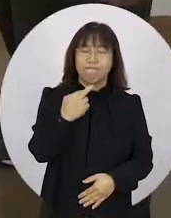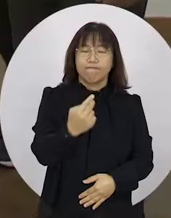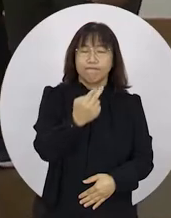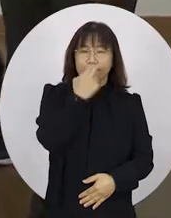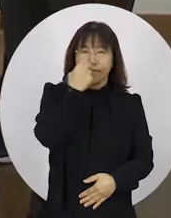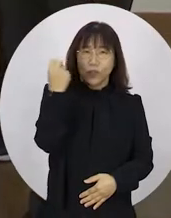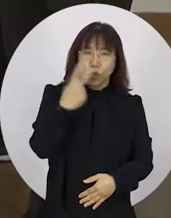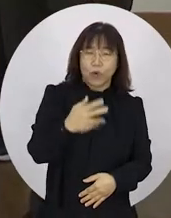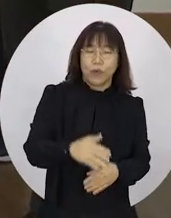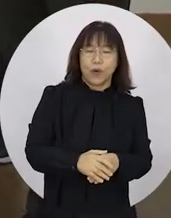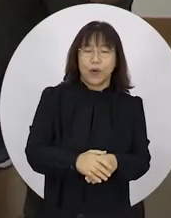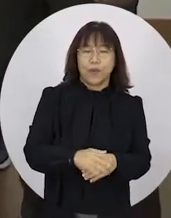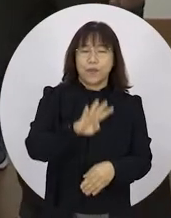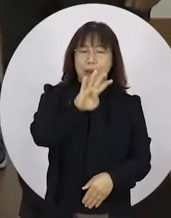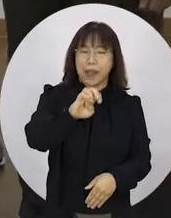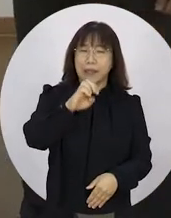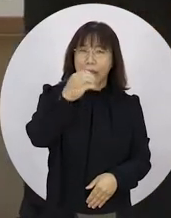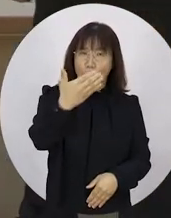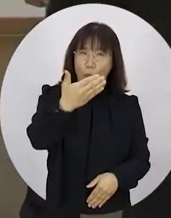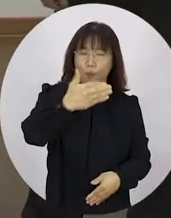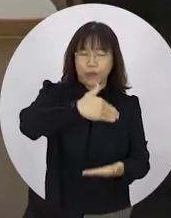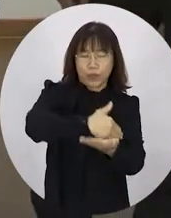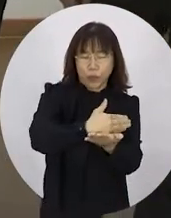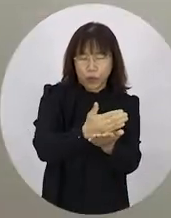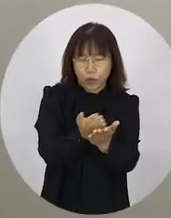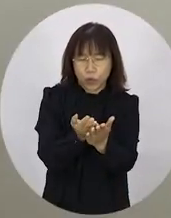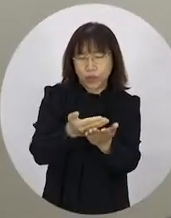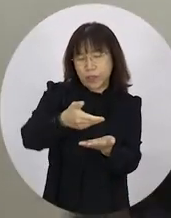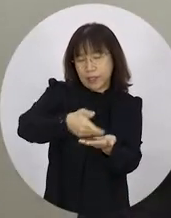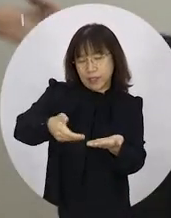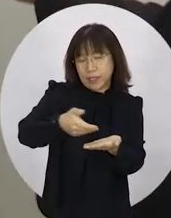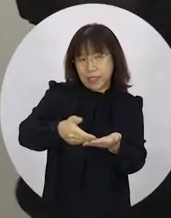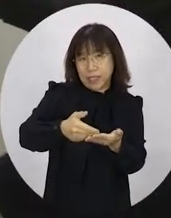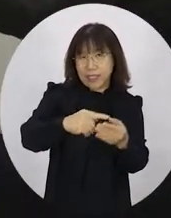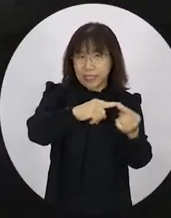49点の作品の色んな書体を 感じられることができます。